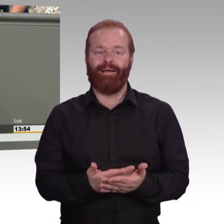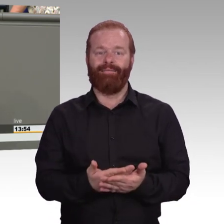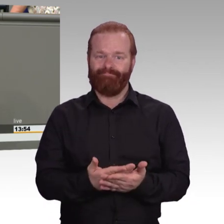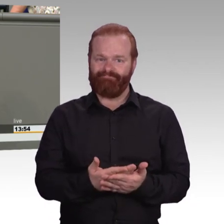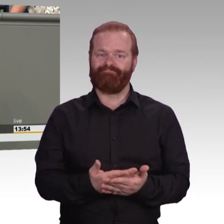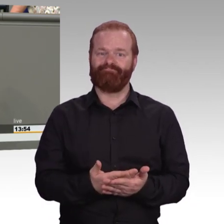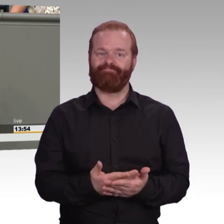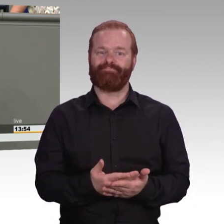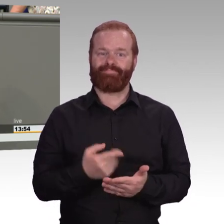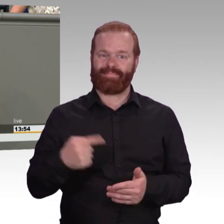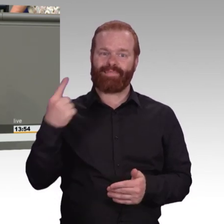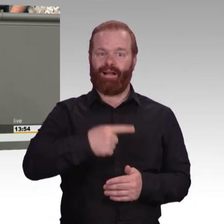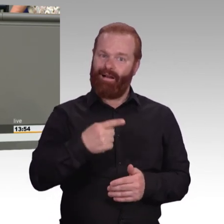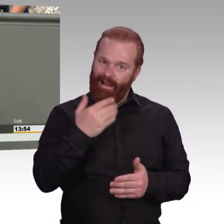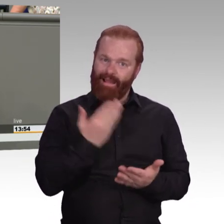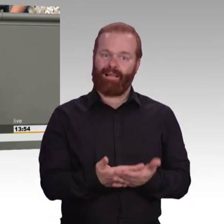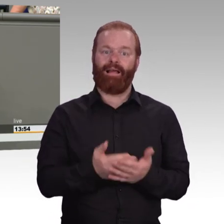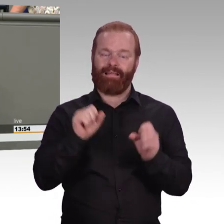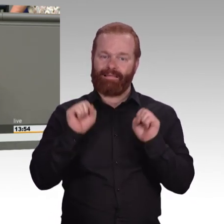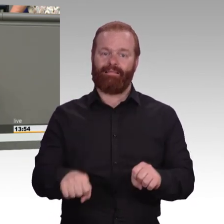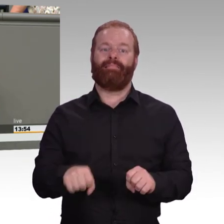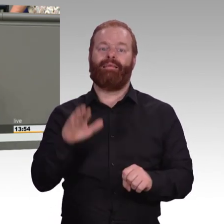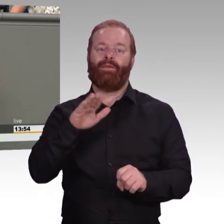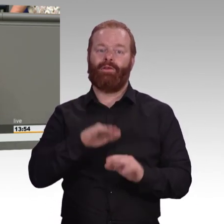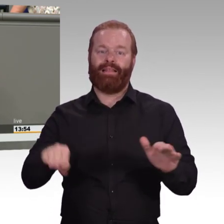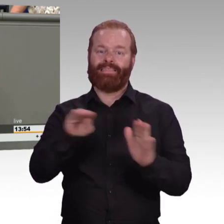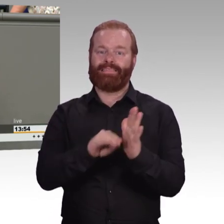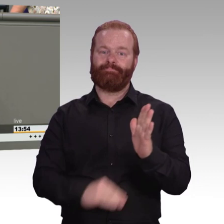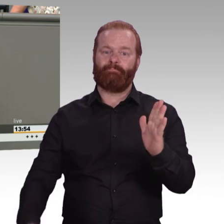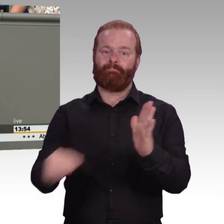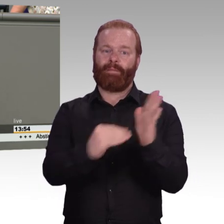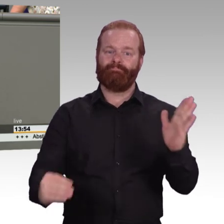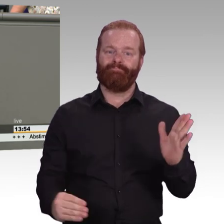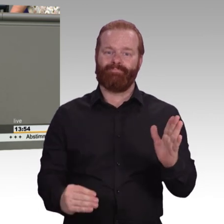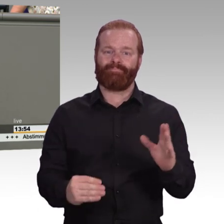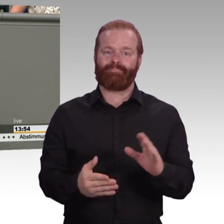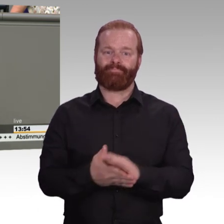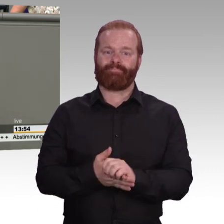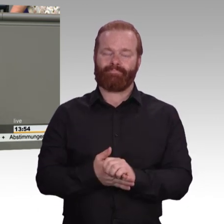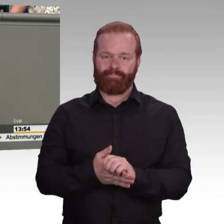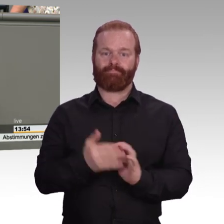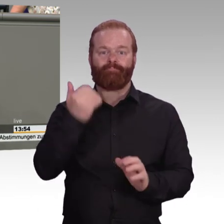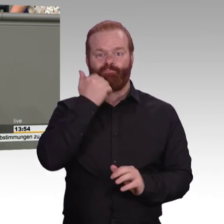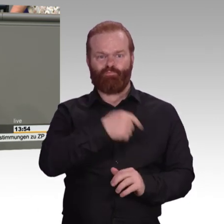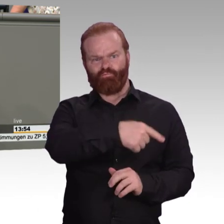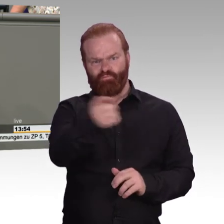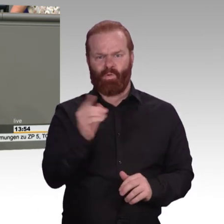natürlich auch die Möglichkeit haben und diese Möglichkeit nutzen, auch jetzt schon Ihre Formulierungsvorschläge mit einzubringen, ich gehe davon aus, dass Sie das tun.